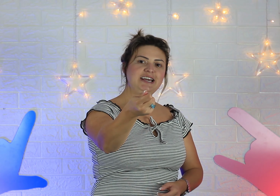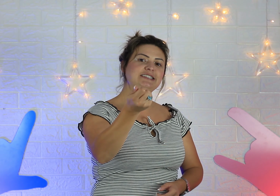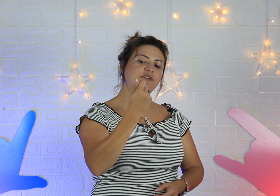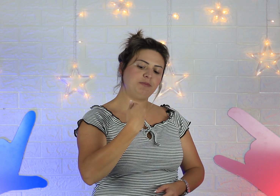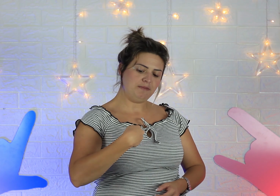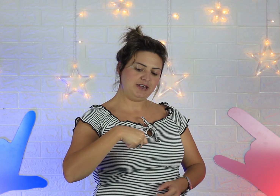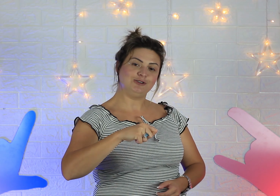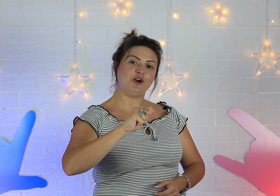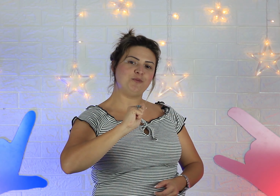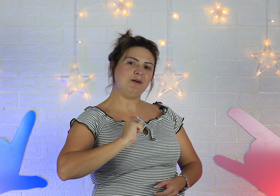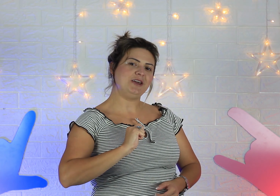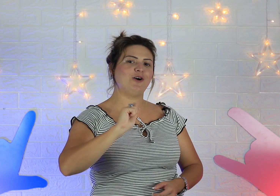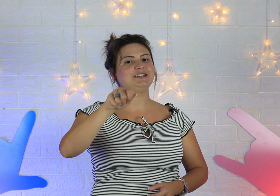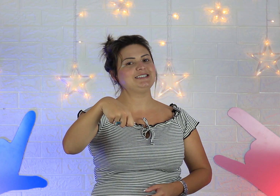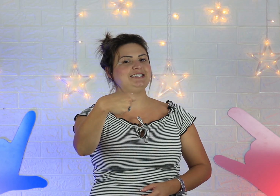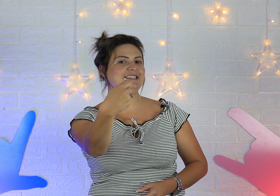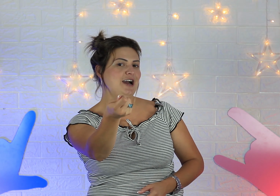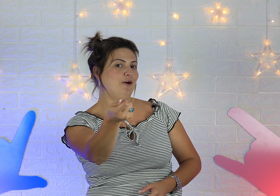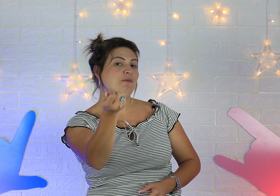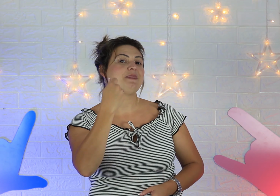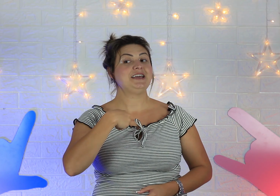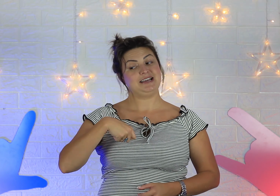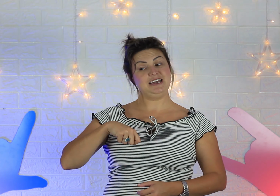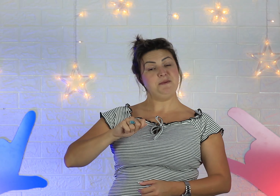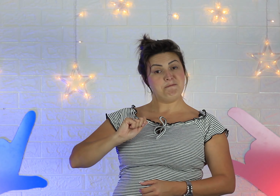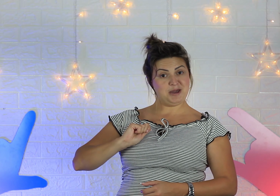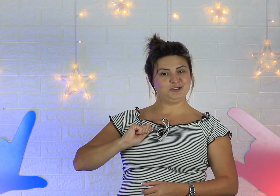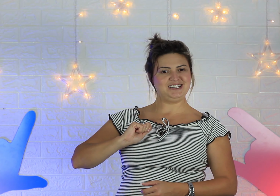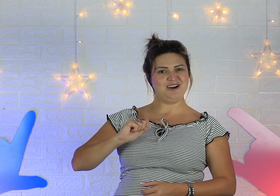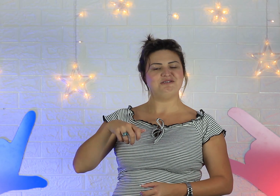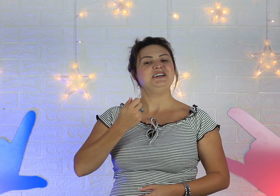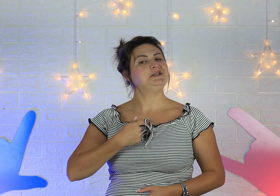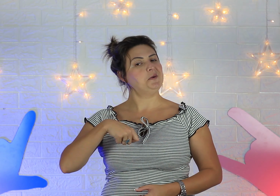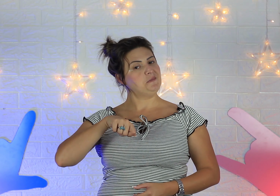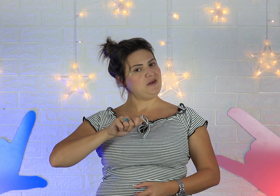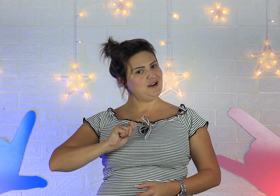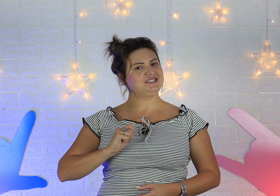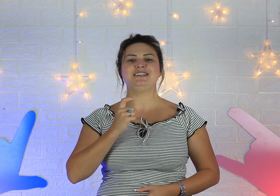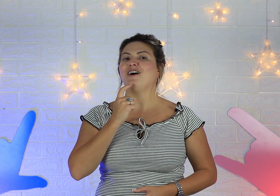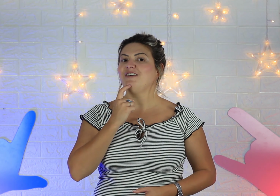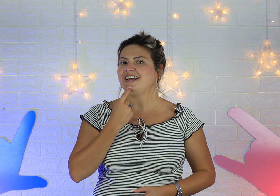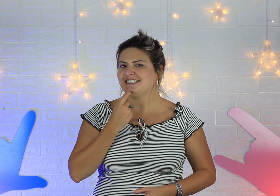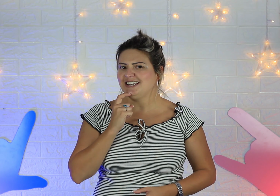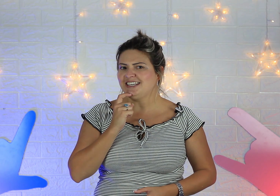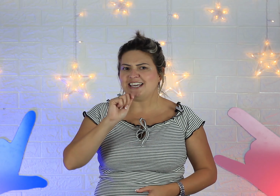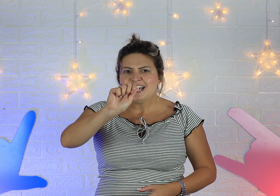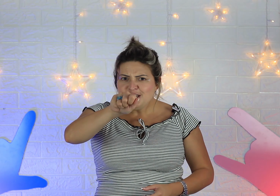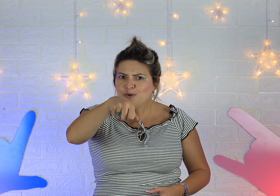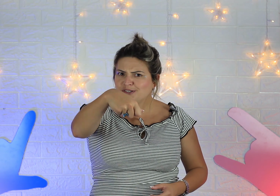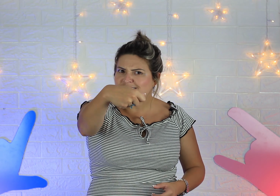para você e se for para mim eu já uso para mim ó sinal e meu sinal então meu sinal é esse daqui e